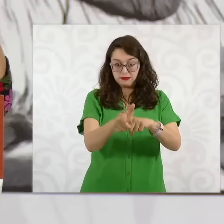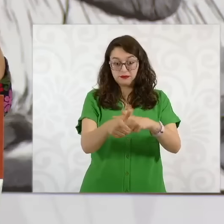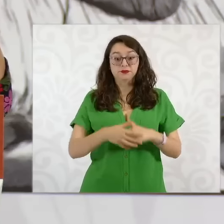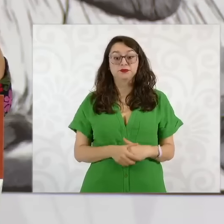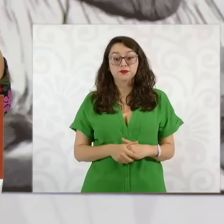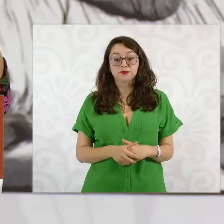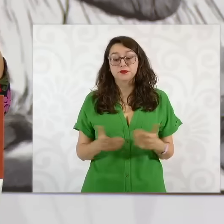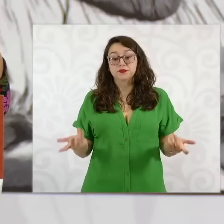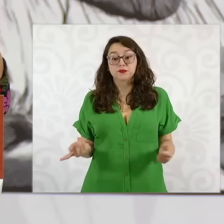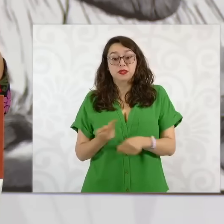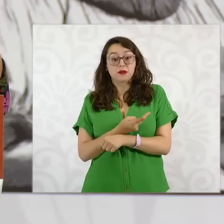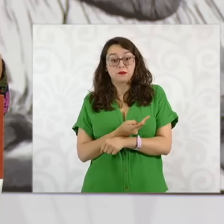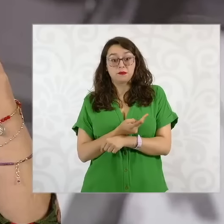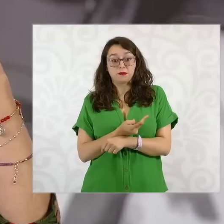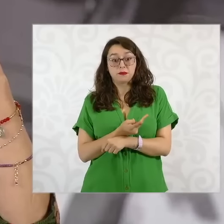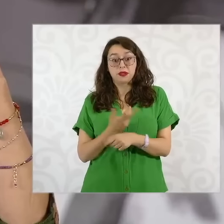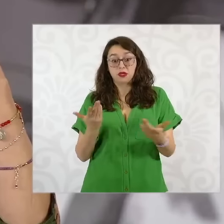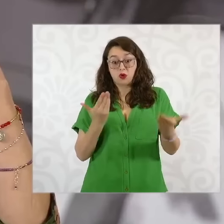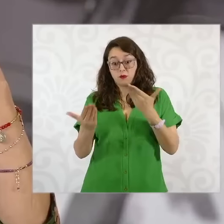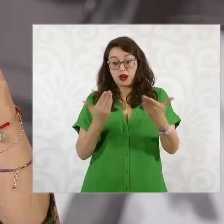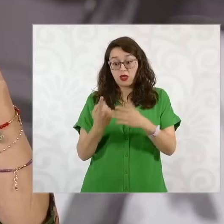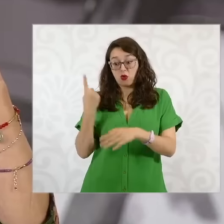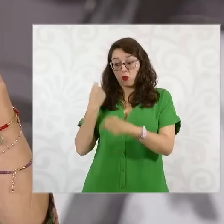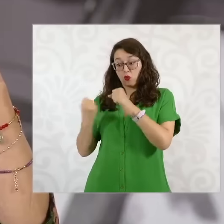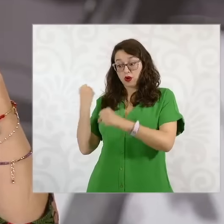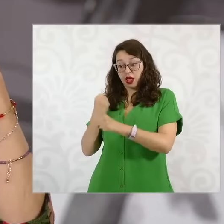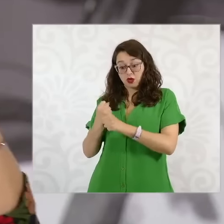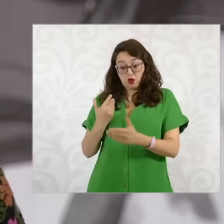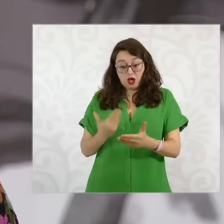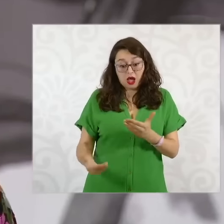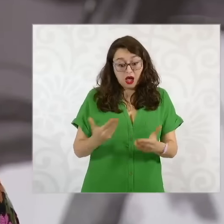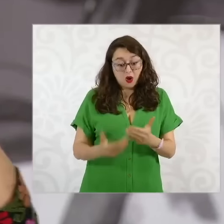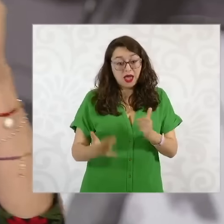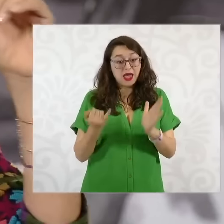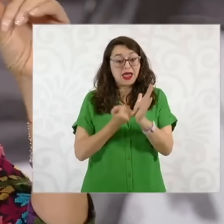pues en realidad el precio de la gasolina está un poco más abajo. Si algo se mantiene en el mismo